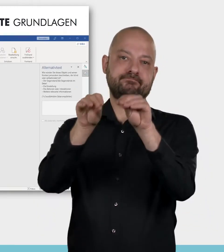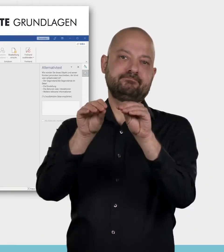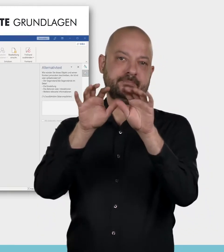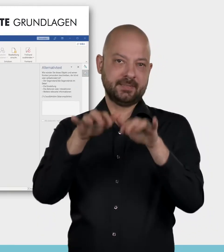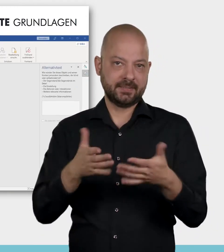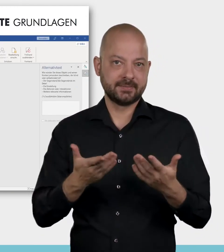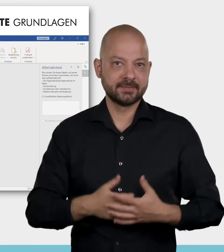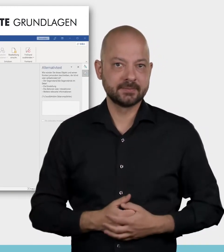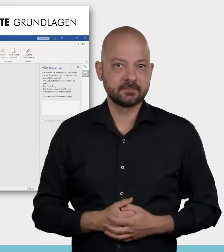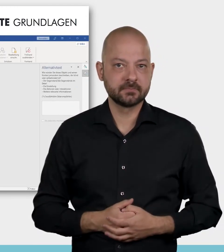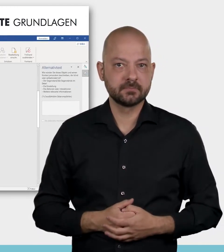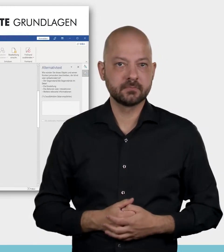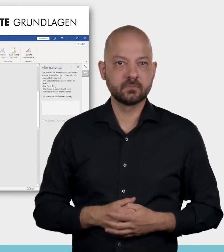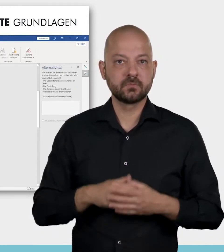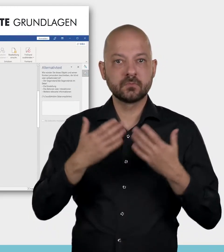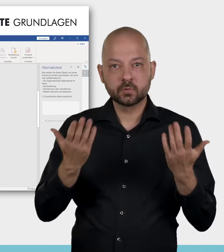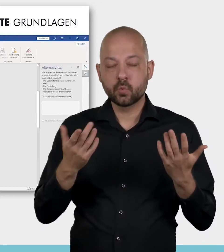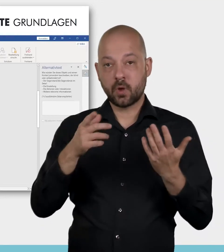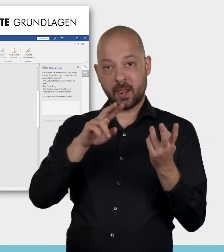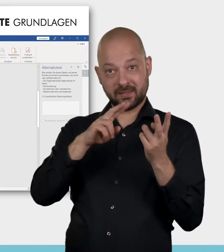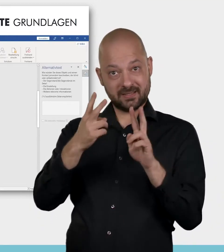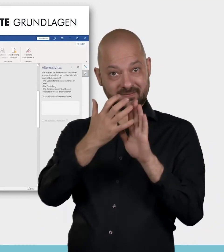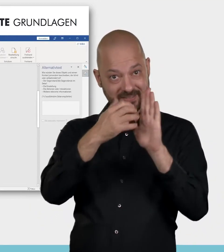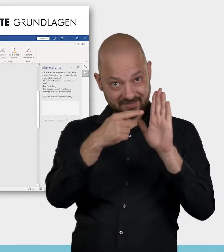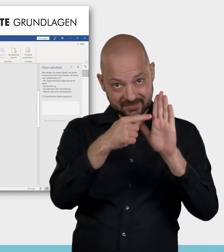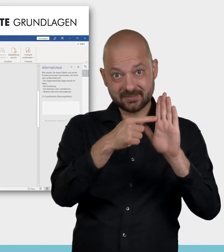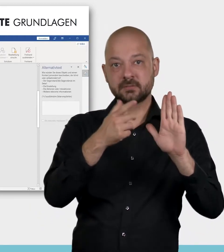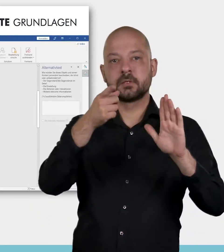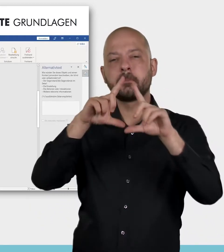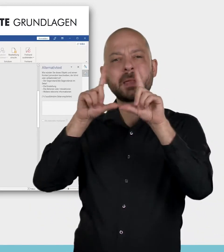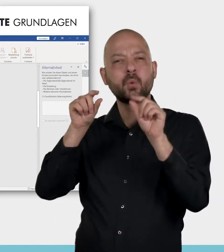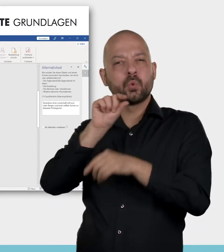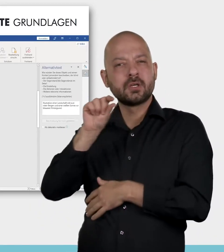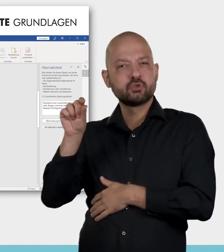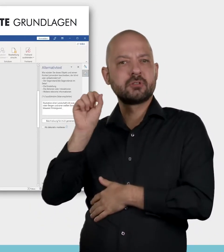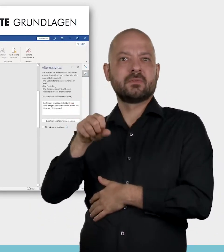Im Gegensatz zum Alternativtext wird die Bildunterschrift im Dokument angezeigt.